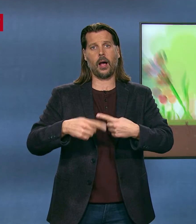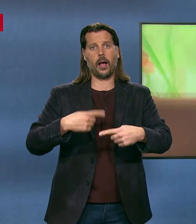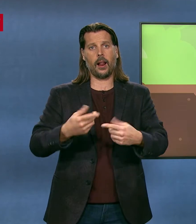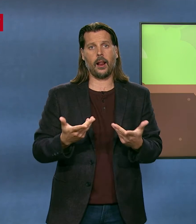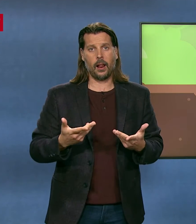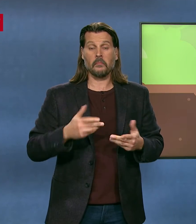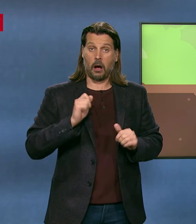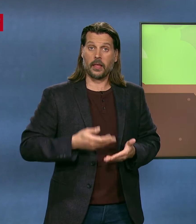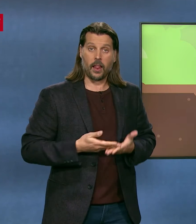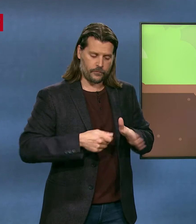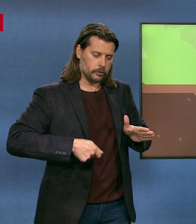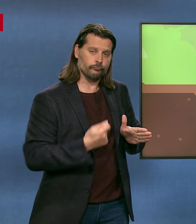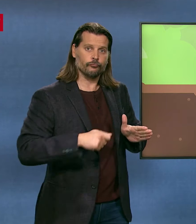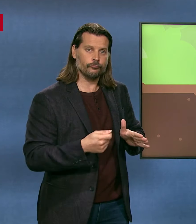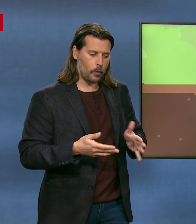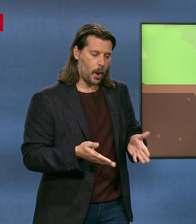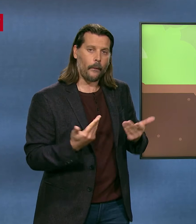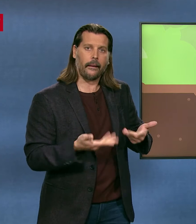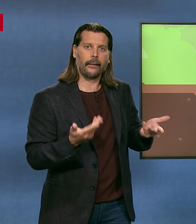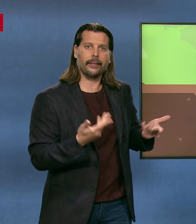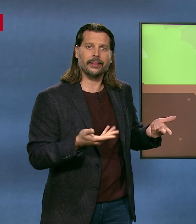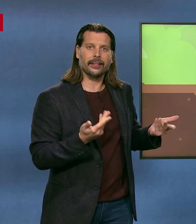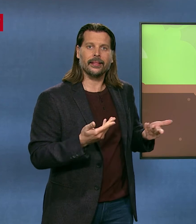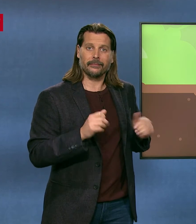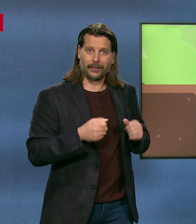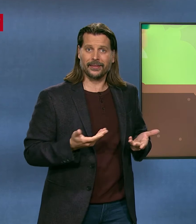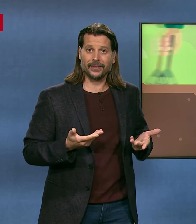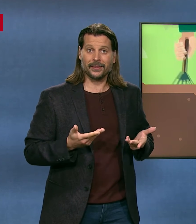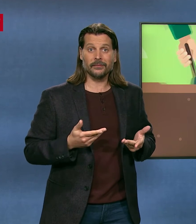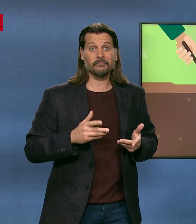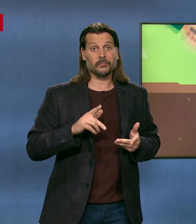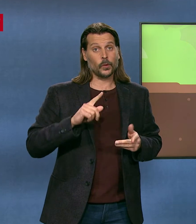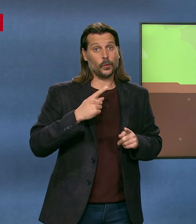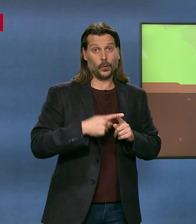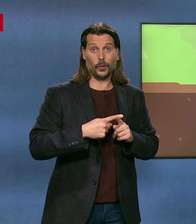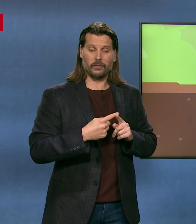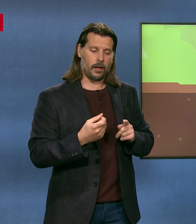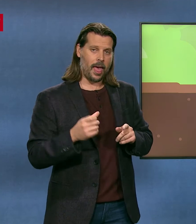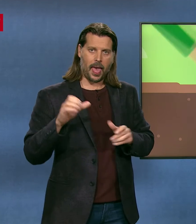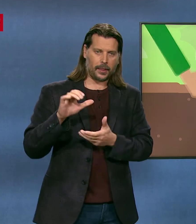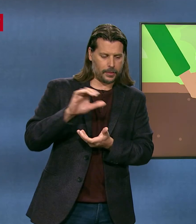Man kann ihm aber helfen, indem man ihn auflockert, mit frischer, gesunder Erde mischt und bepflanzt.